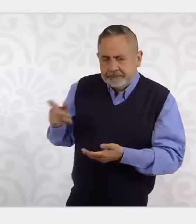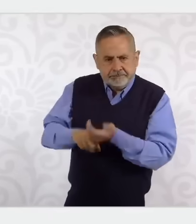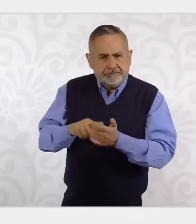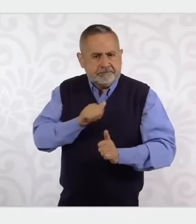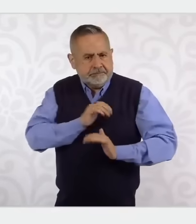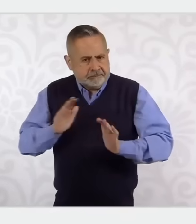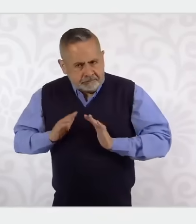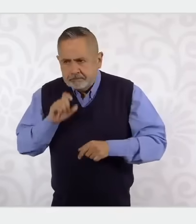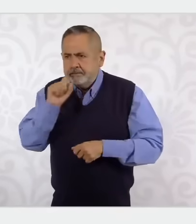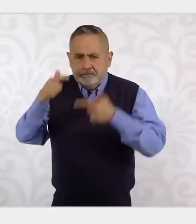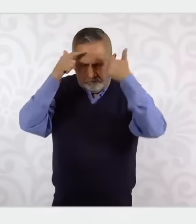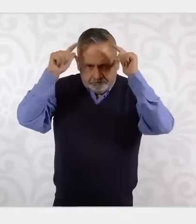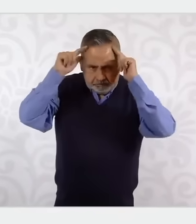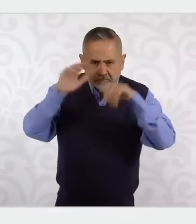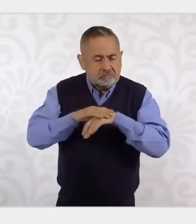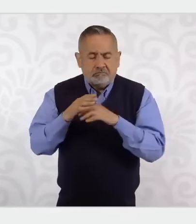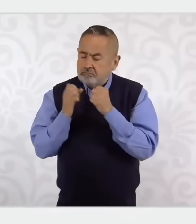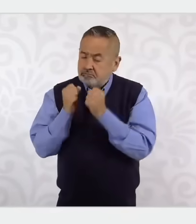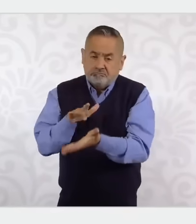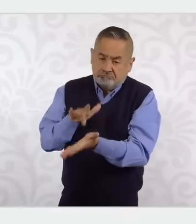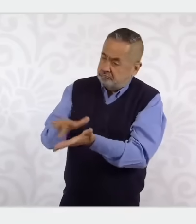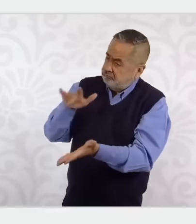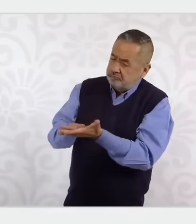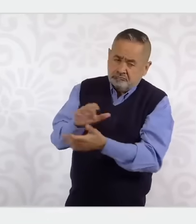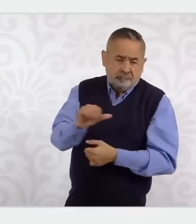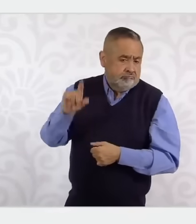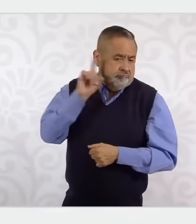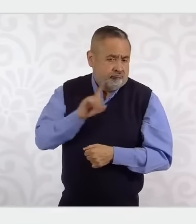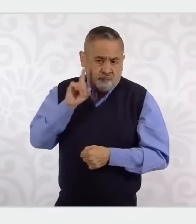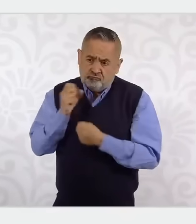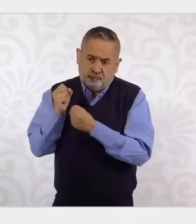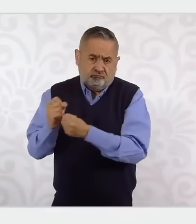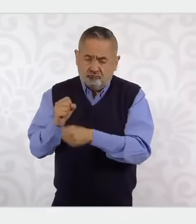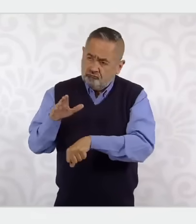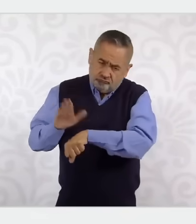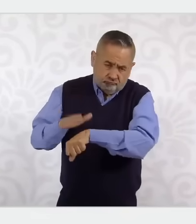a la Marina, que se fortalezcan estas áreas para que las mujeres en caso de una situación